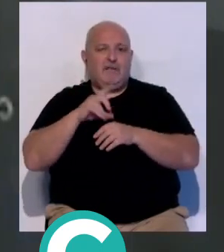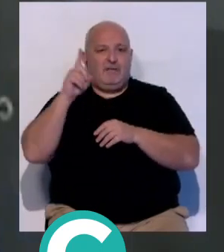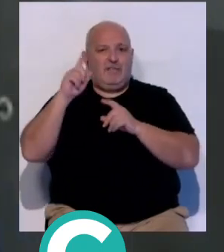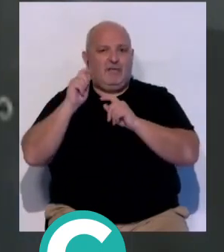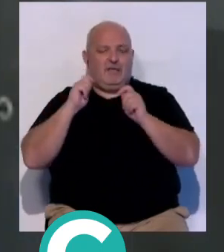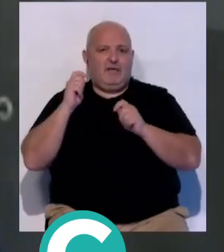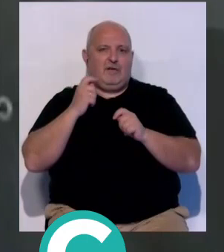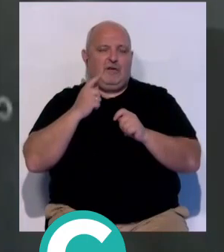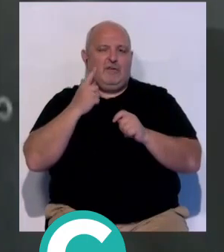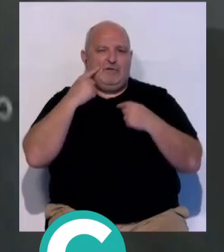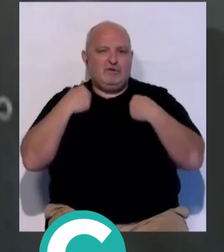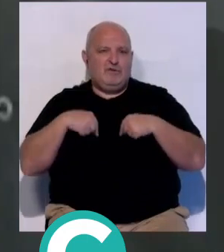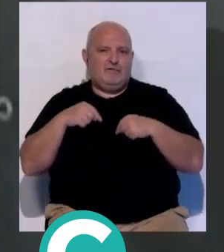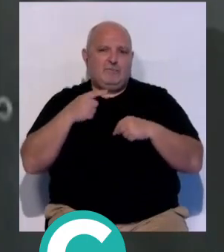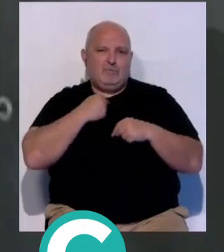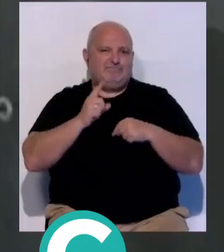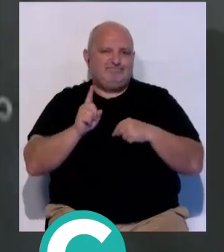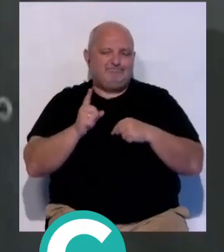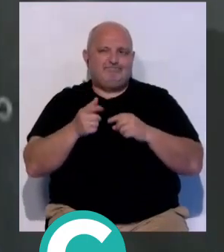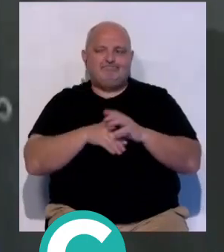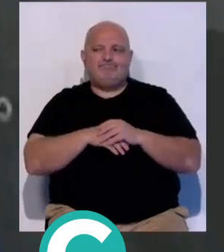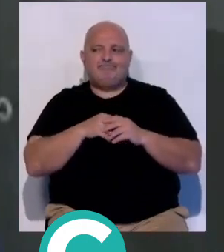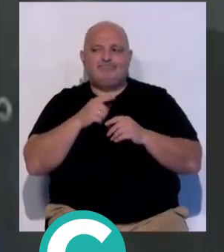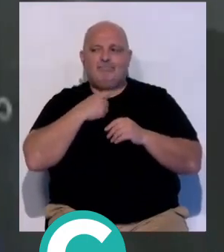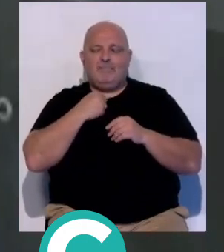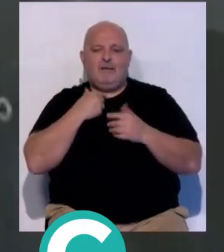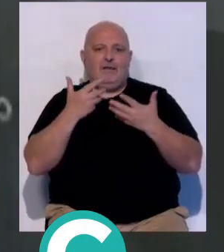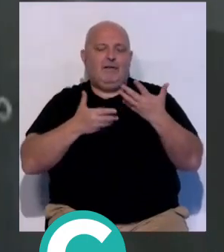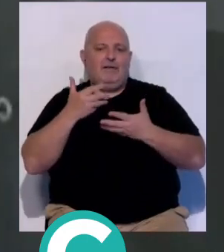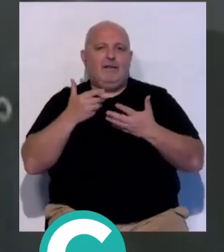no me gustaban los fisios luego entonces Bueno la verdad que nosotros nos gusta más el tema